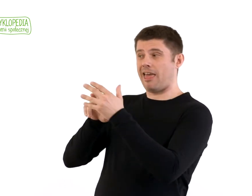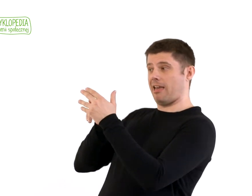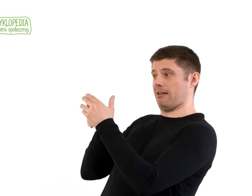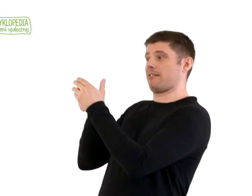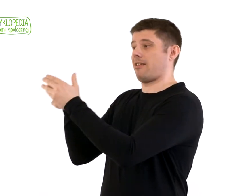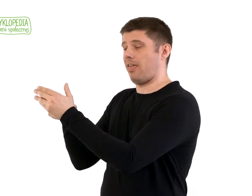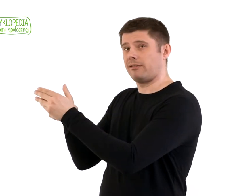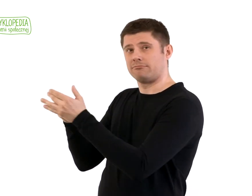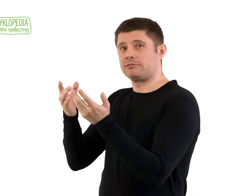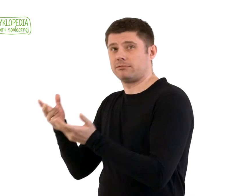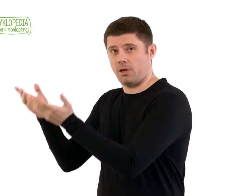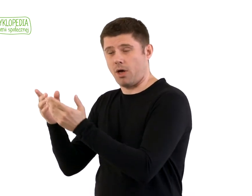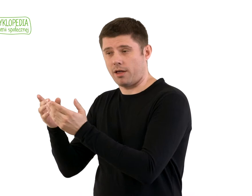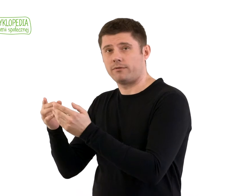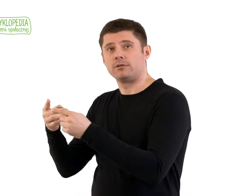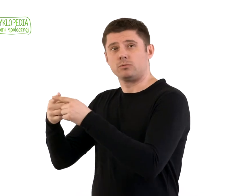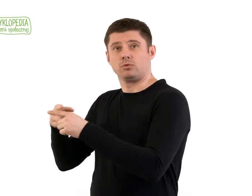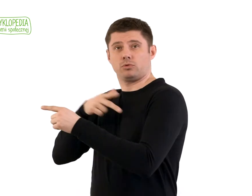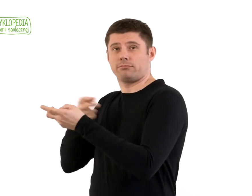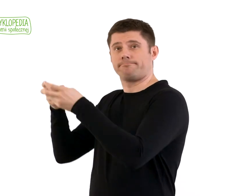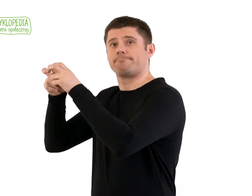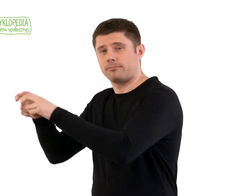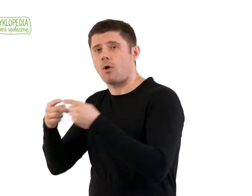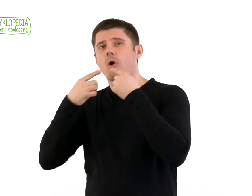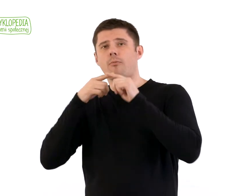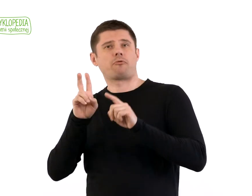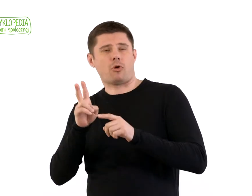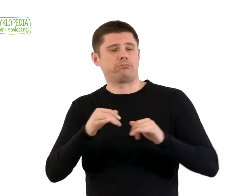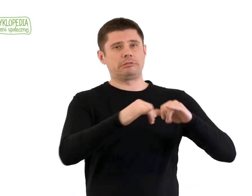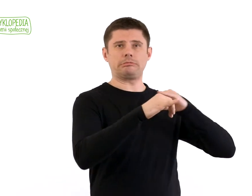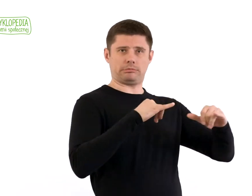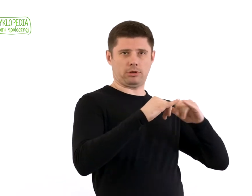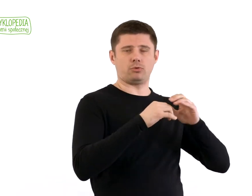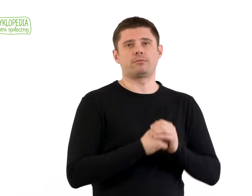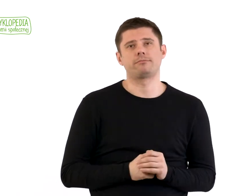Za rejestrację spółdzielni socjalnej odpowiedzialny jest zarząd.